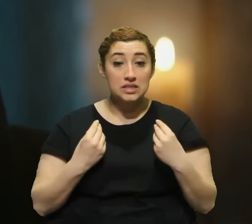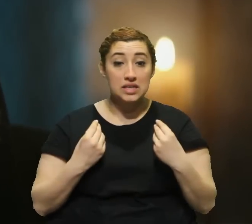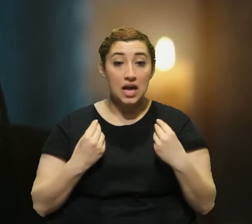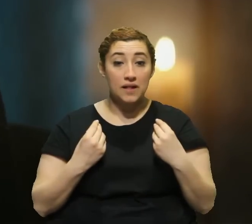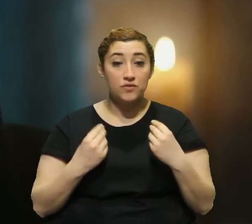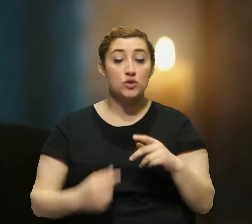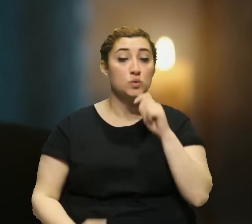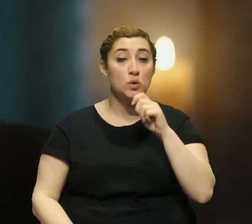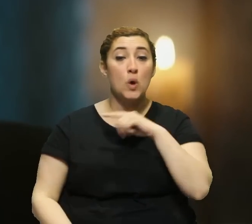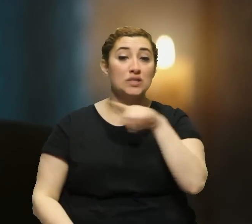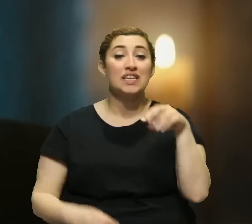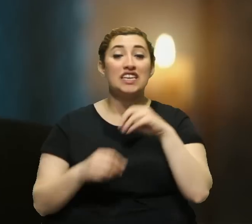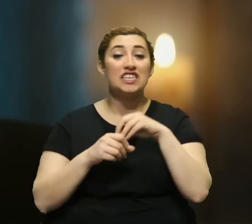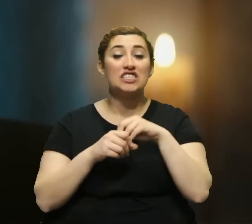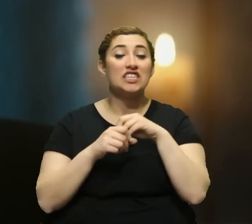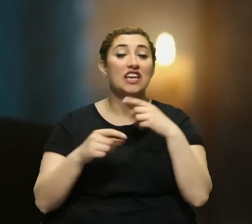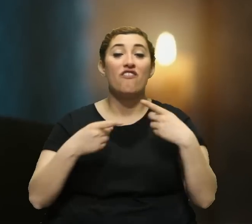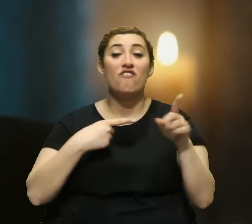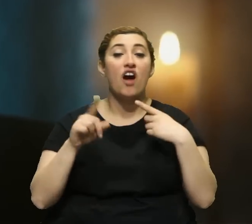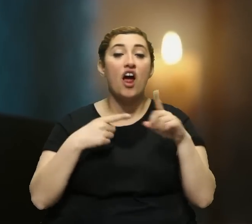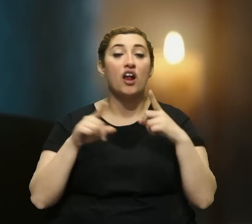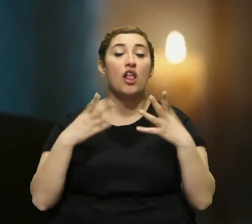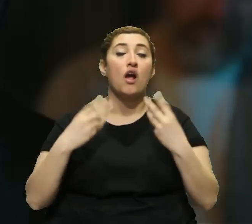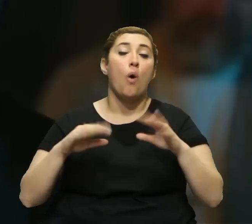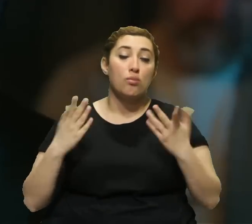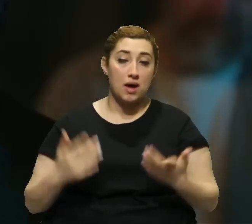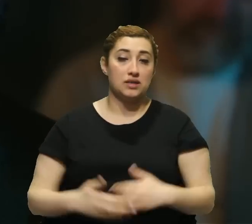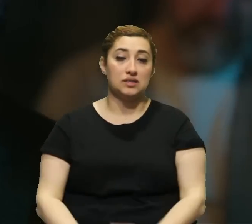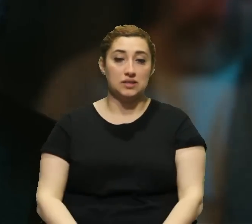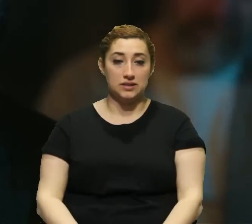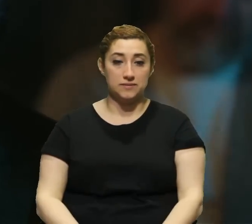...sözlerindeki ayrılık kalmaz idi.